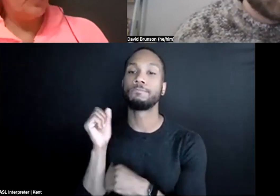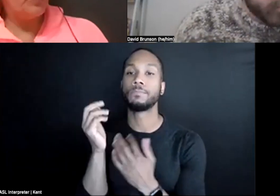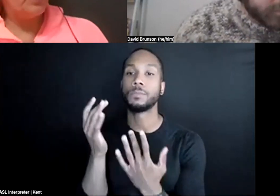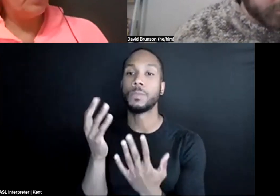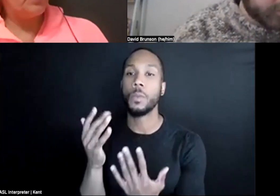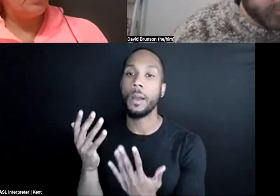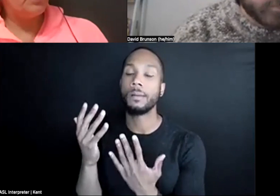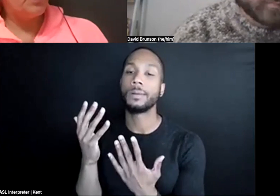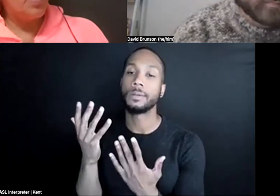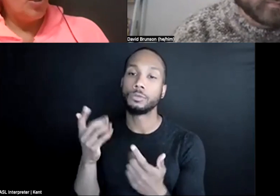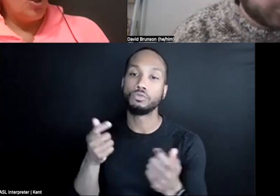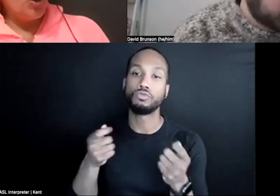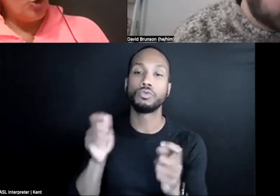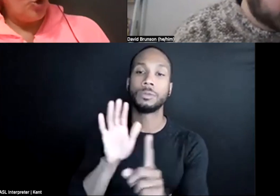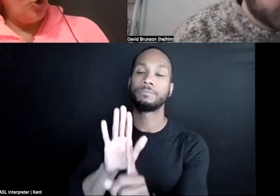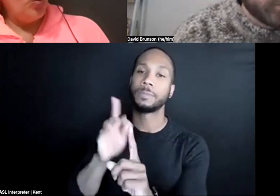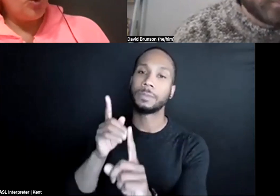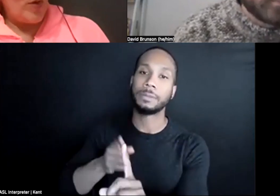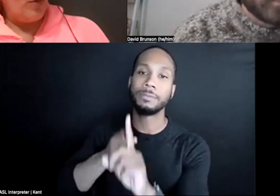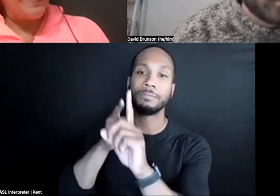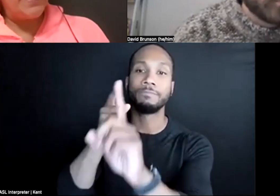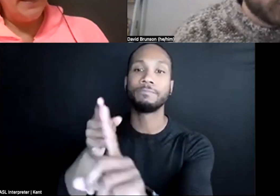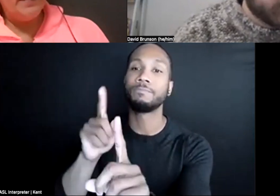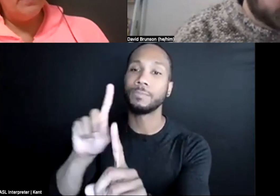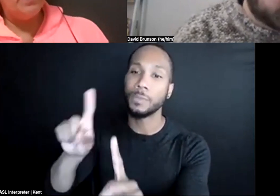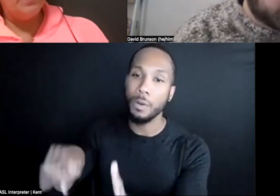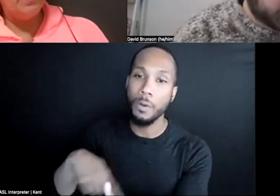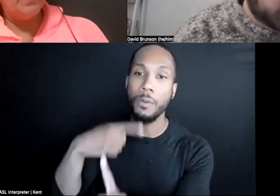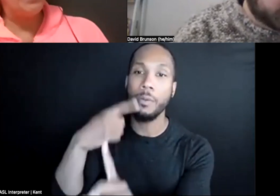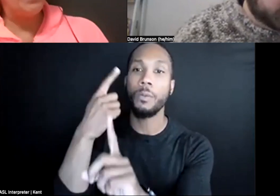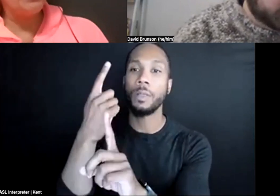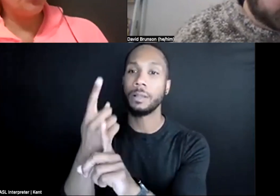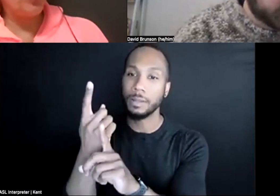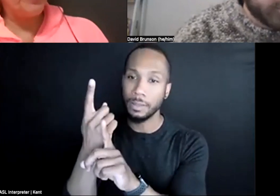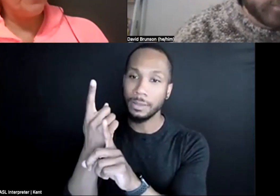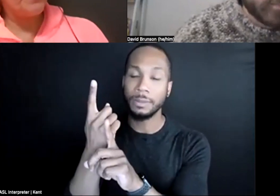solo un suelo pestilente cobija el sueño